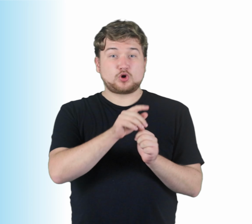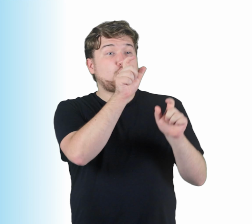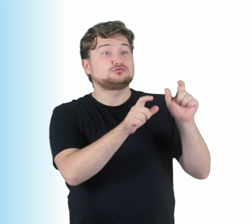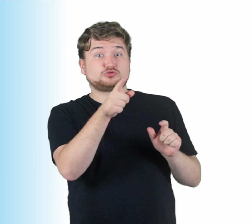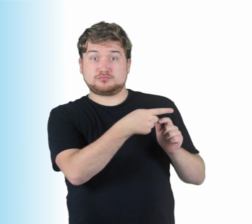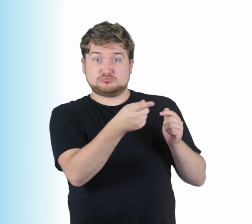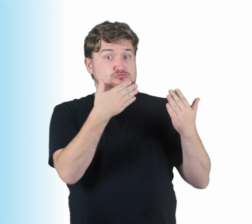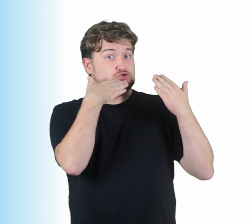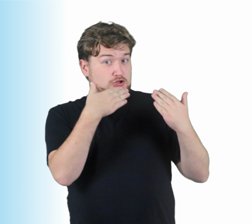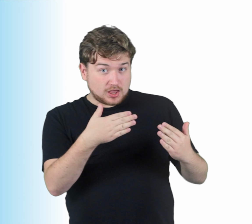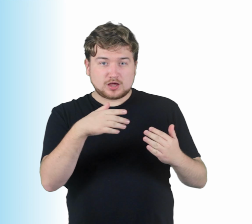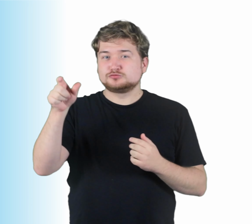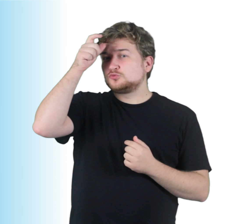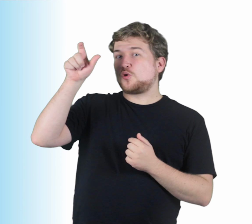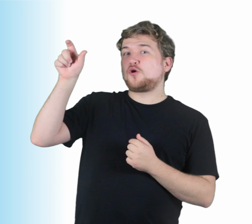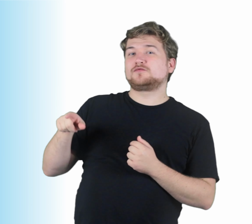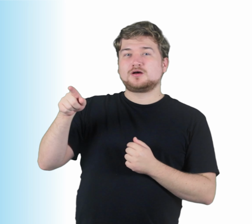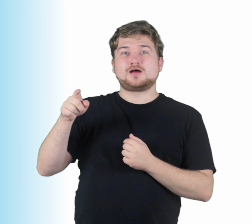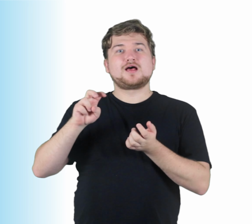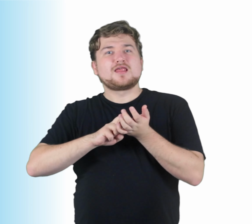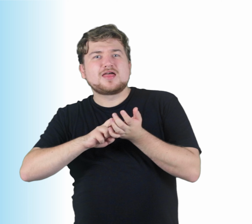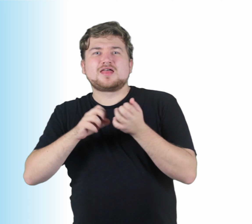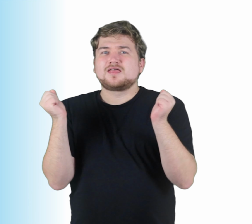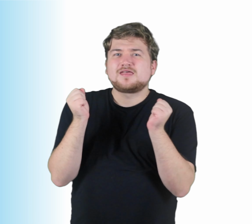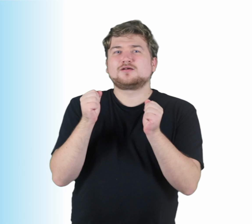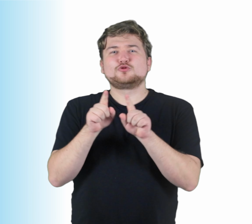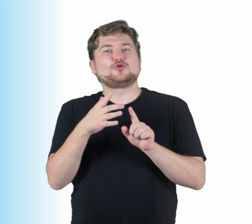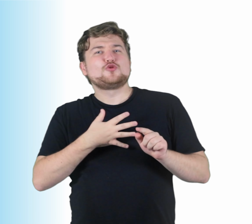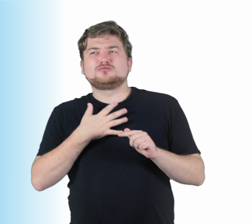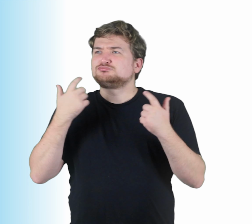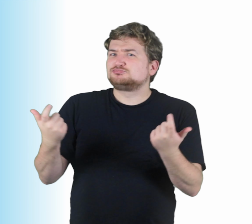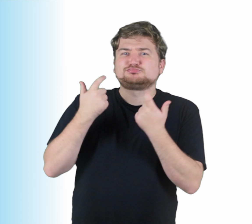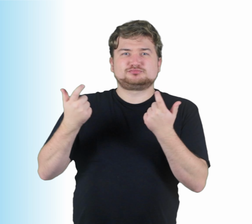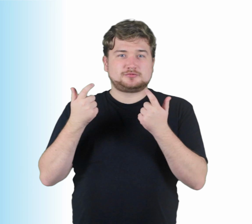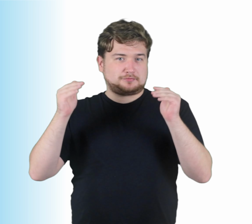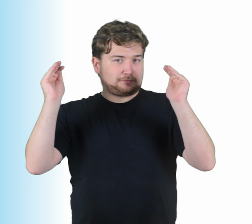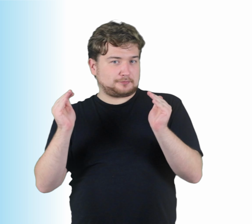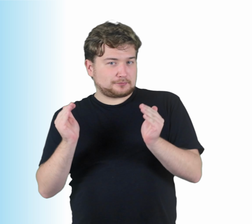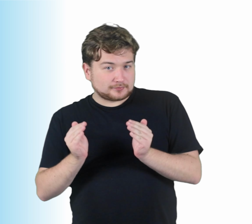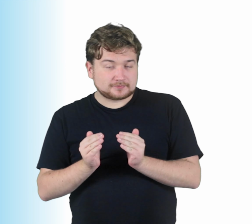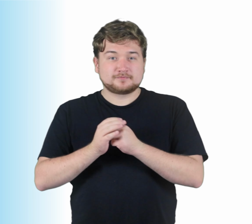Te osoby pomogą w zmniejszeniu lęku i poczucia zagrożenia.